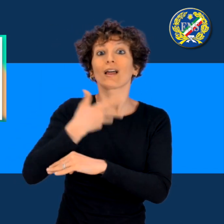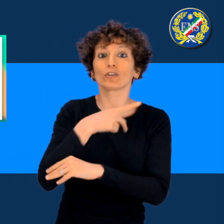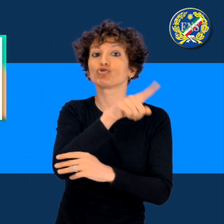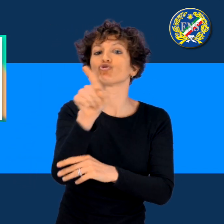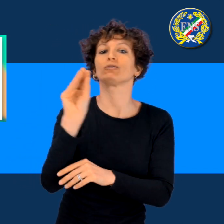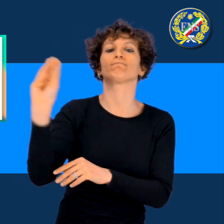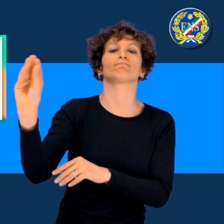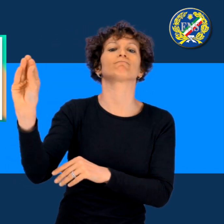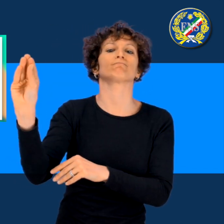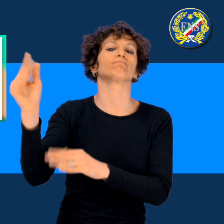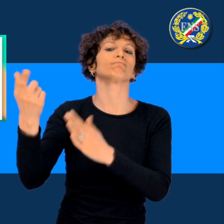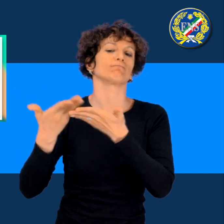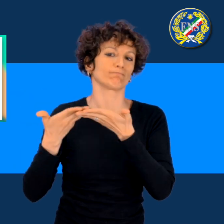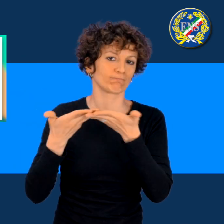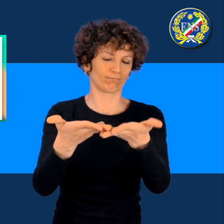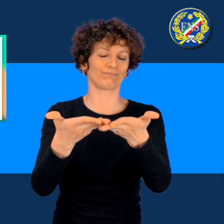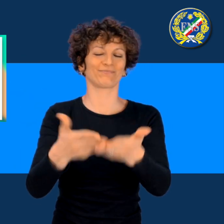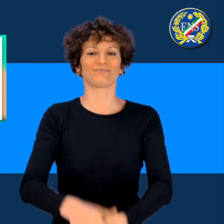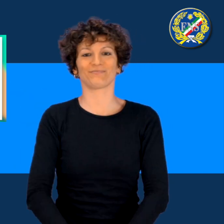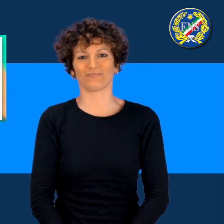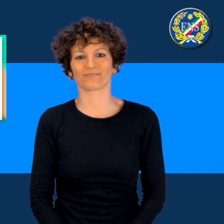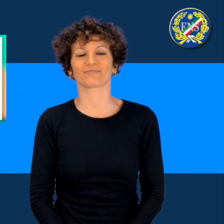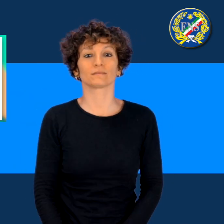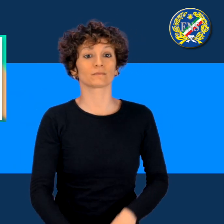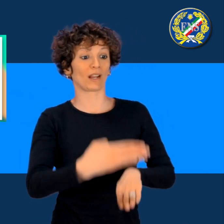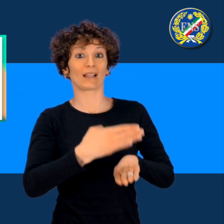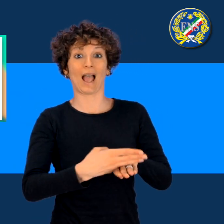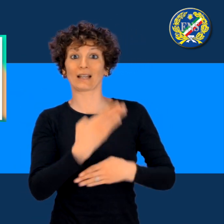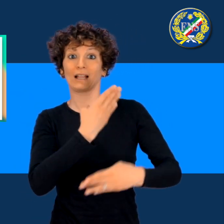a rivolgersi alla propria sezione di riferimento.